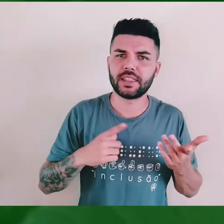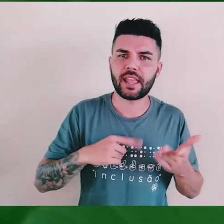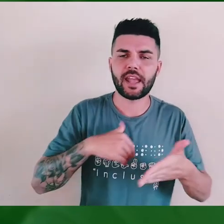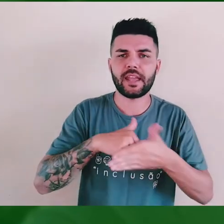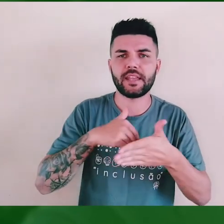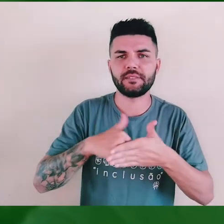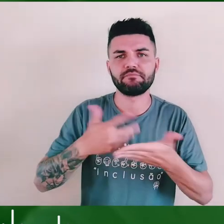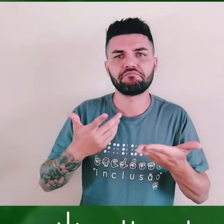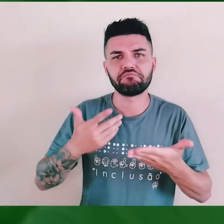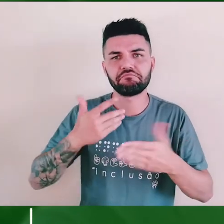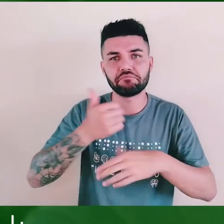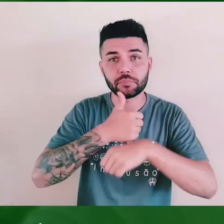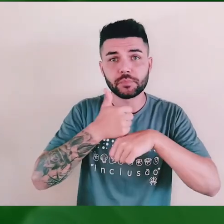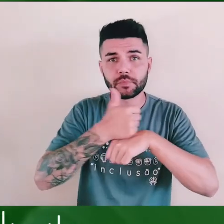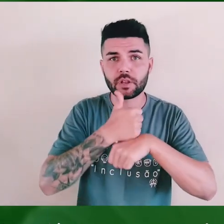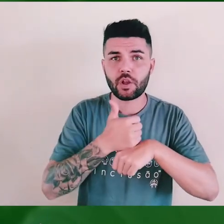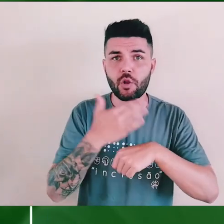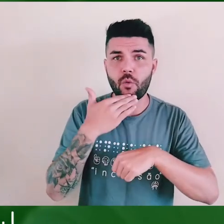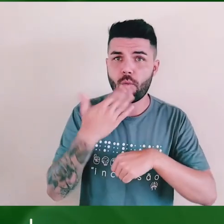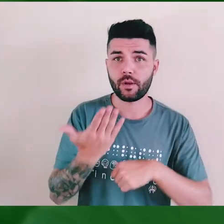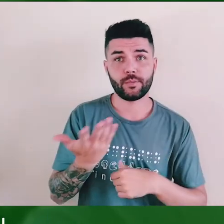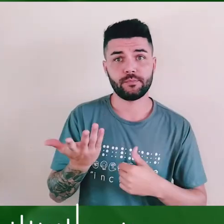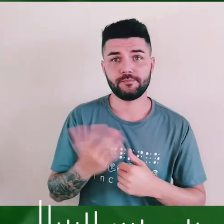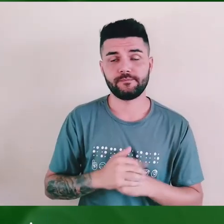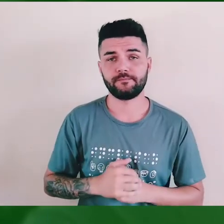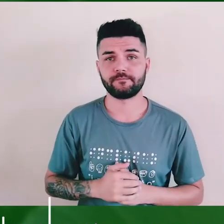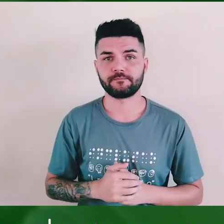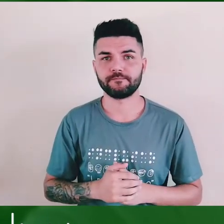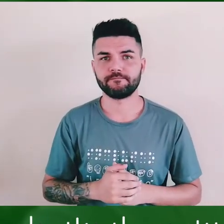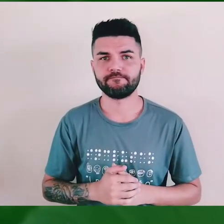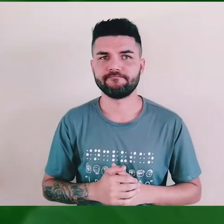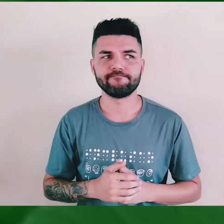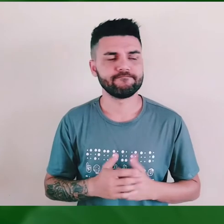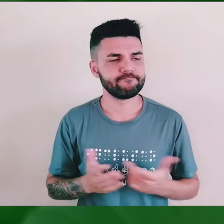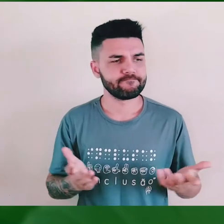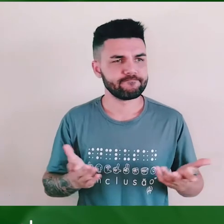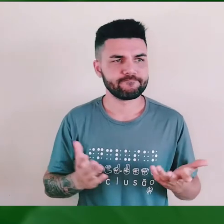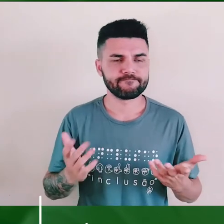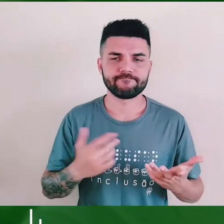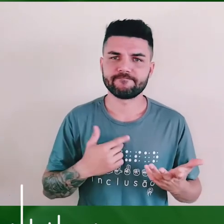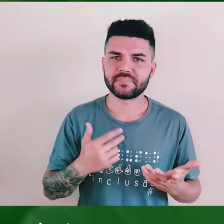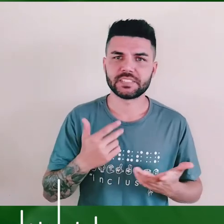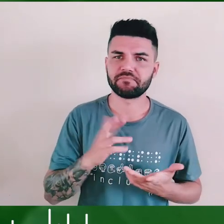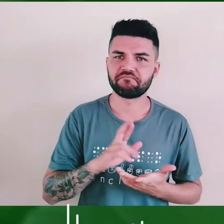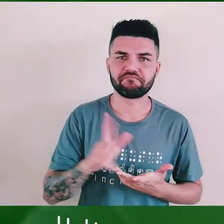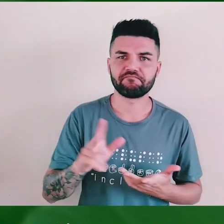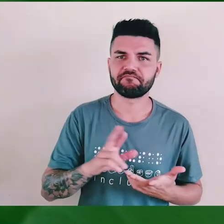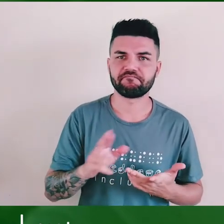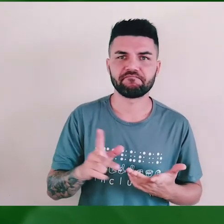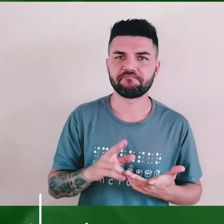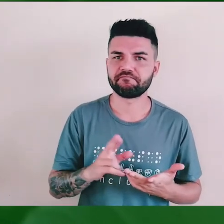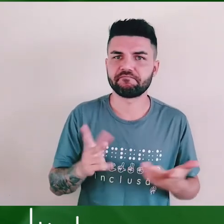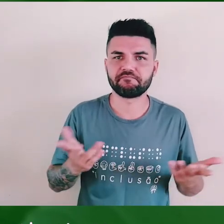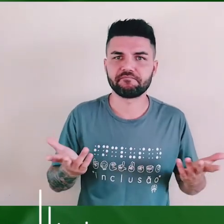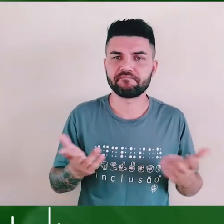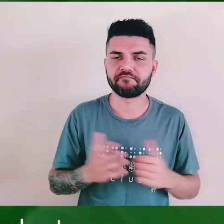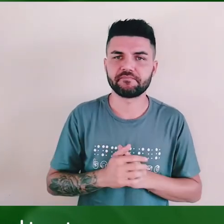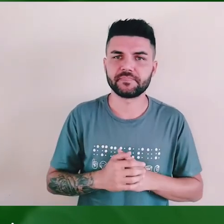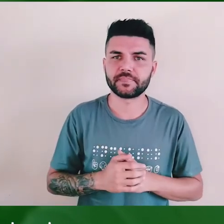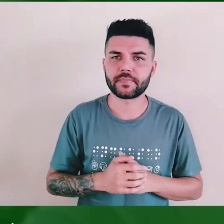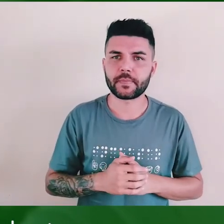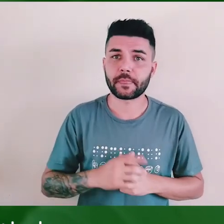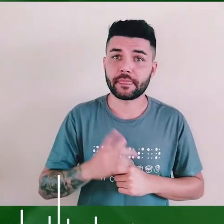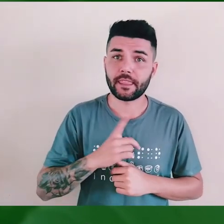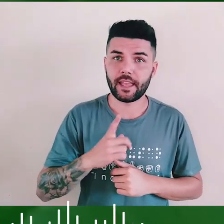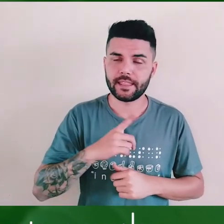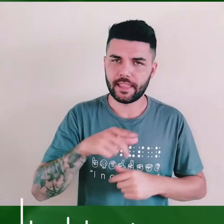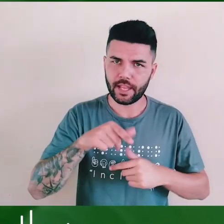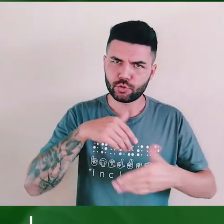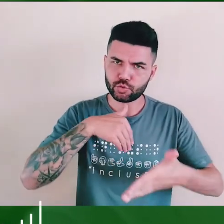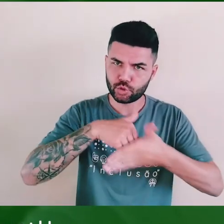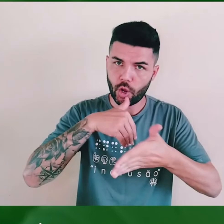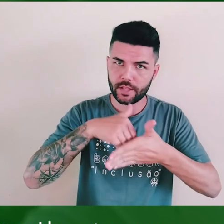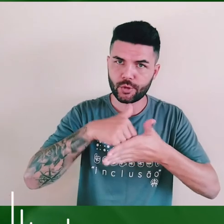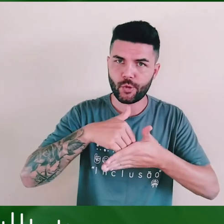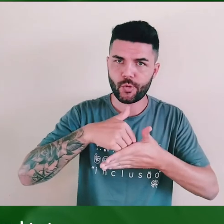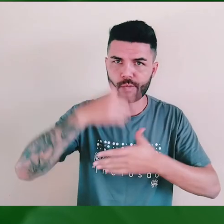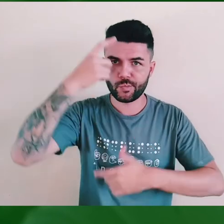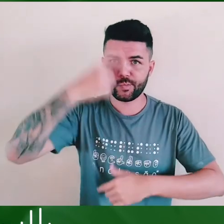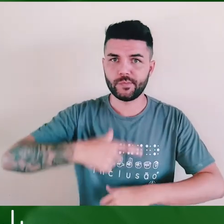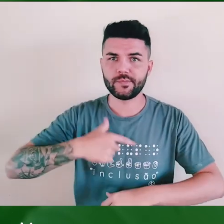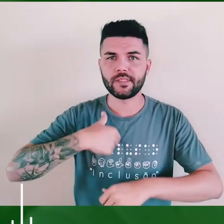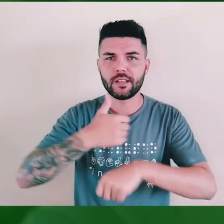favorito? Cara, pior que não. Tem um jogador que eu me decepcionei muito com ele, não